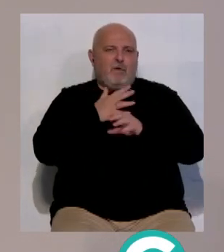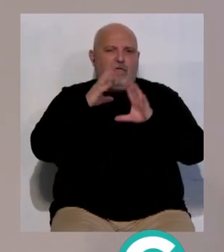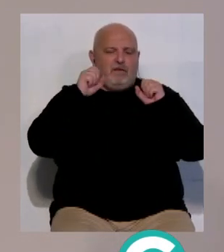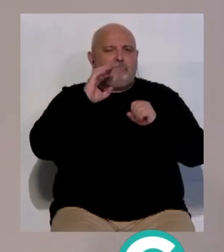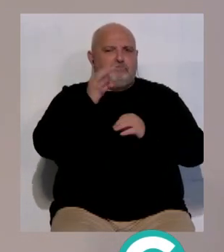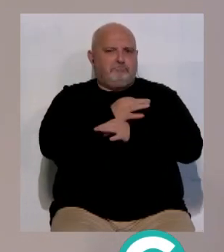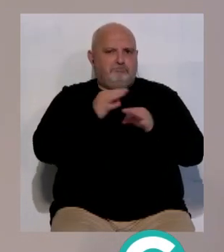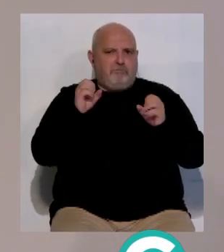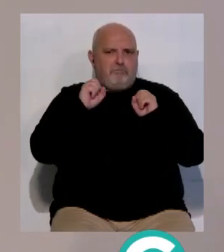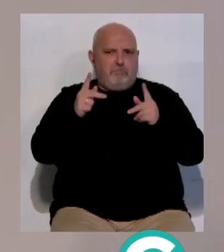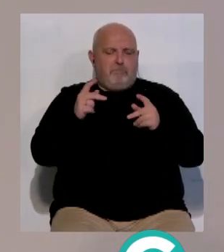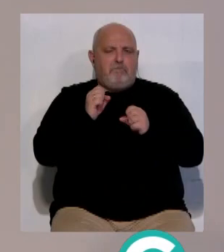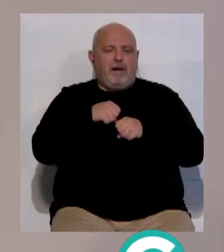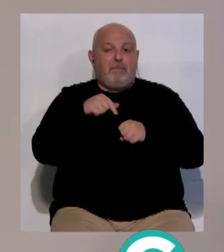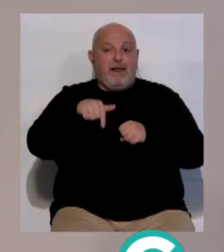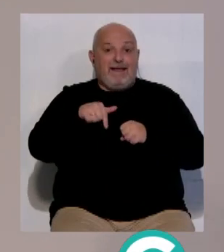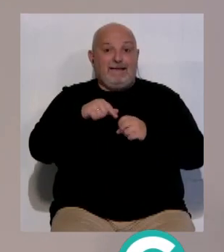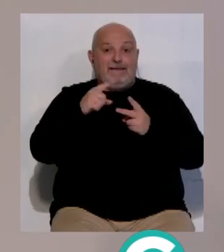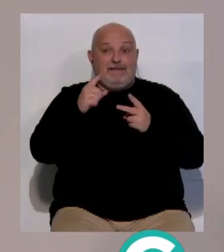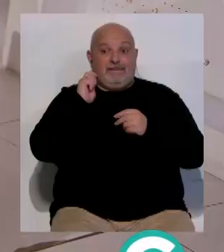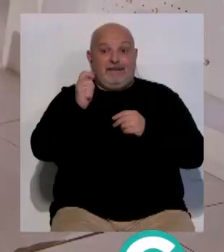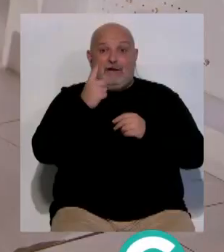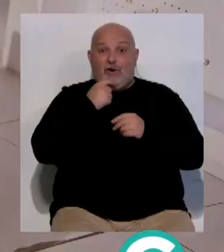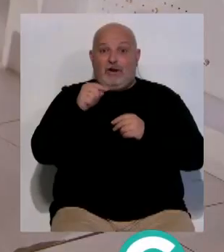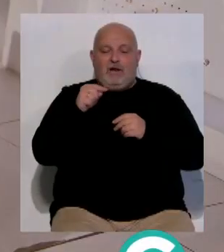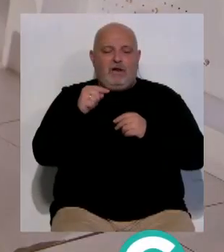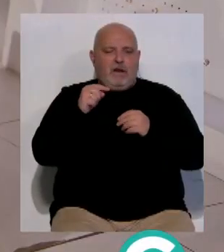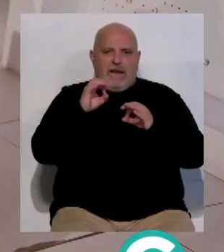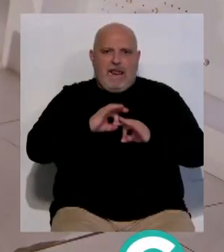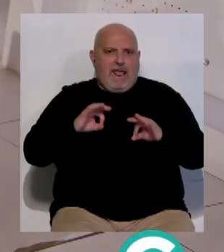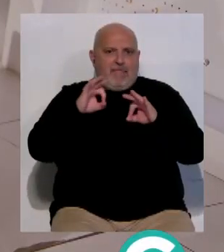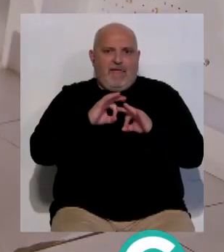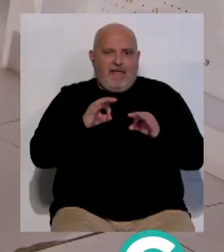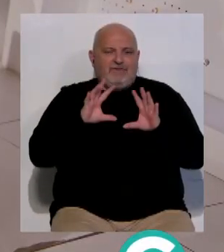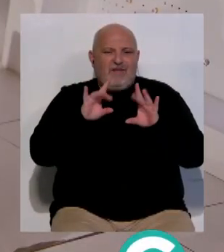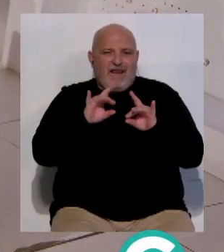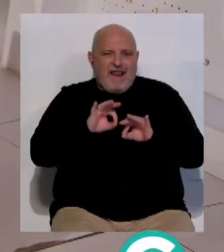correcto pero es que aquí no se ve nada O sea que el el jugador del cad lo que hizo fue fijarlo y el